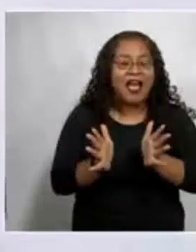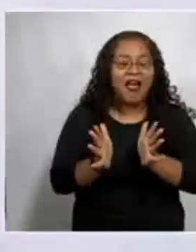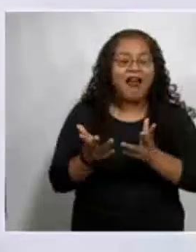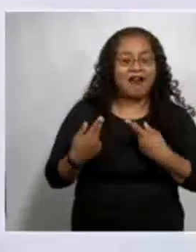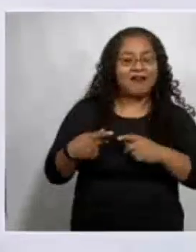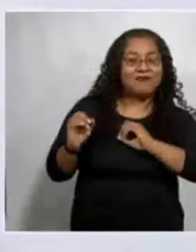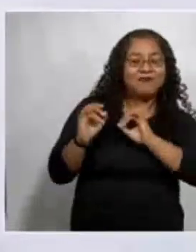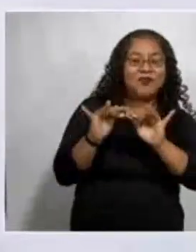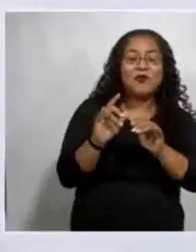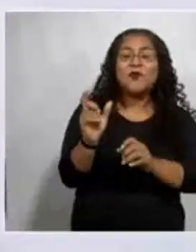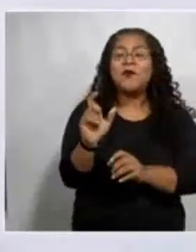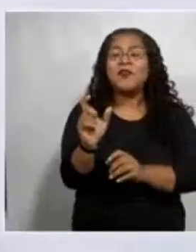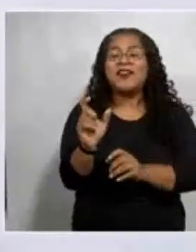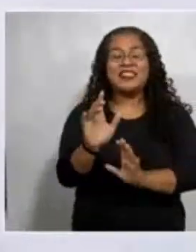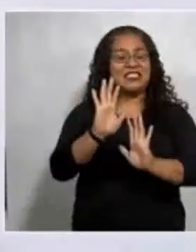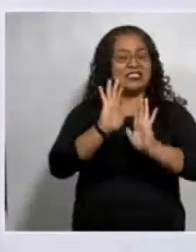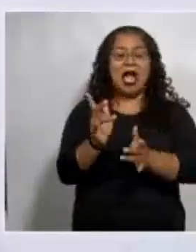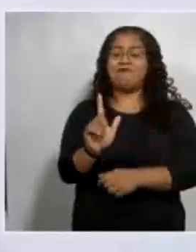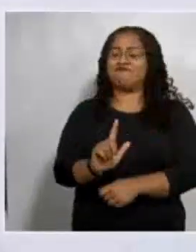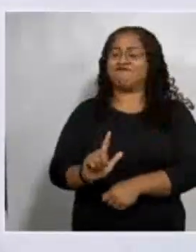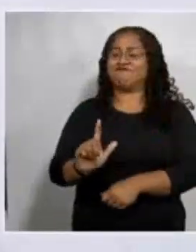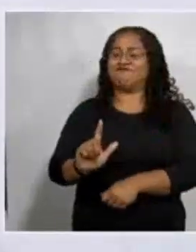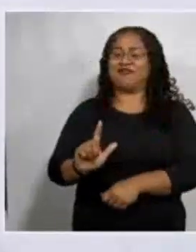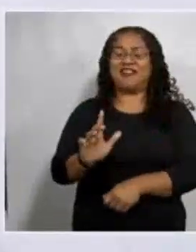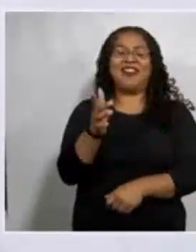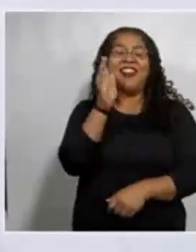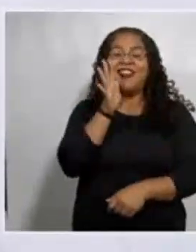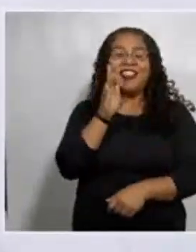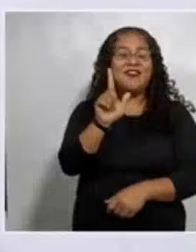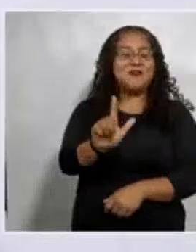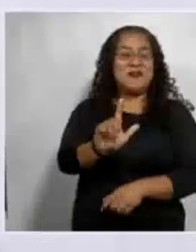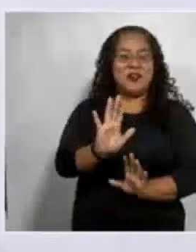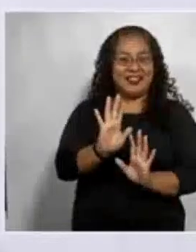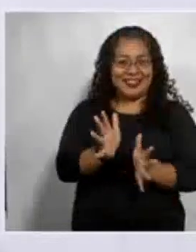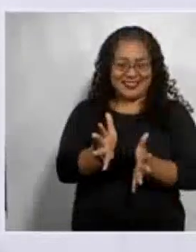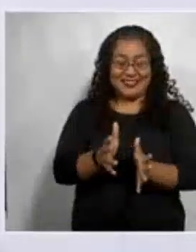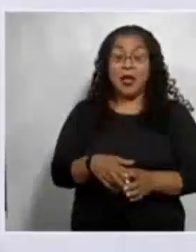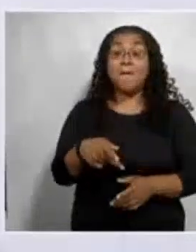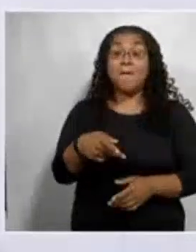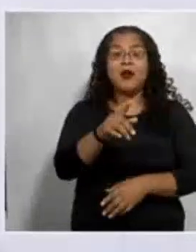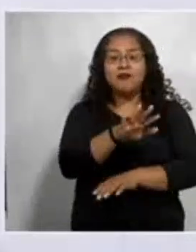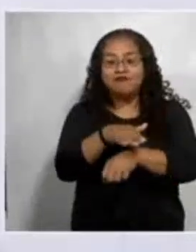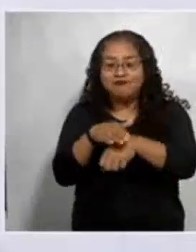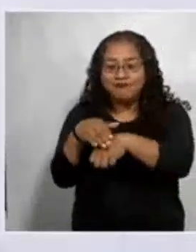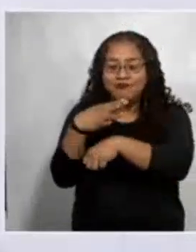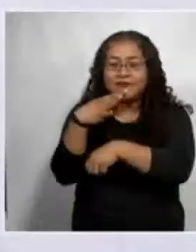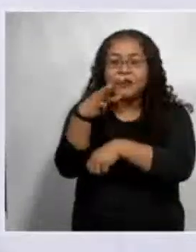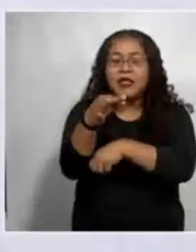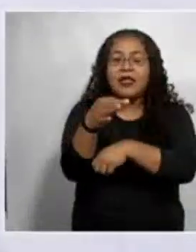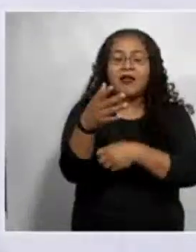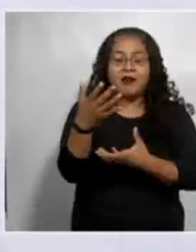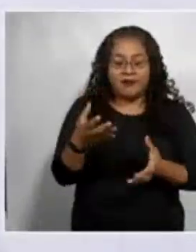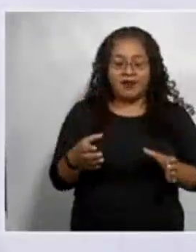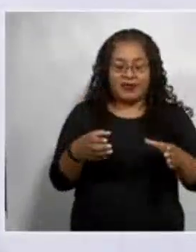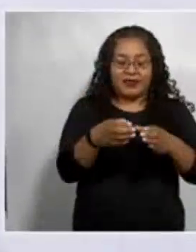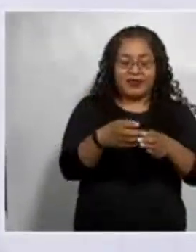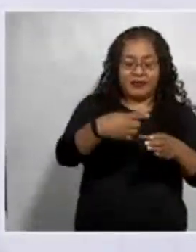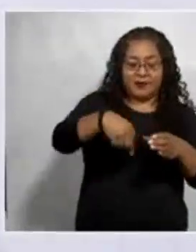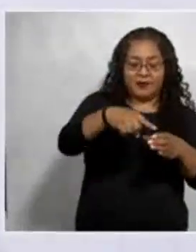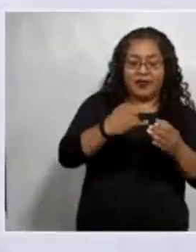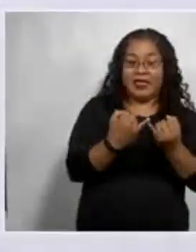a partir del lunes, pero es importante que sepan que es una primera etapa la que se abre y poco